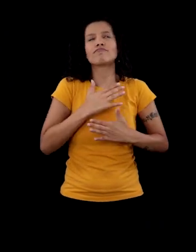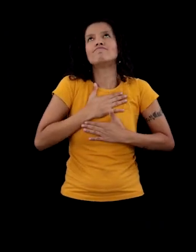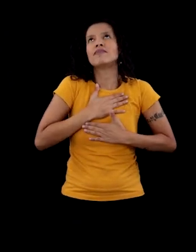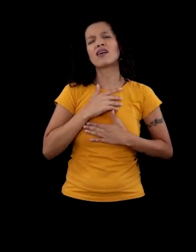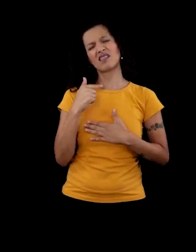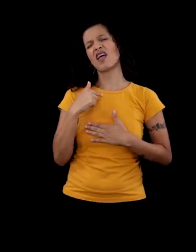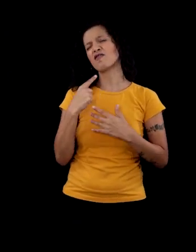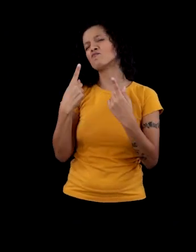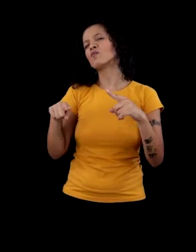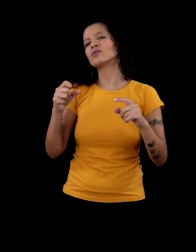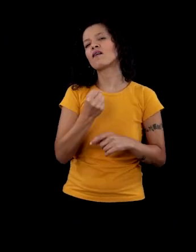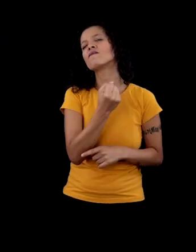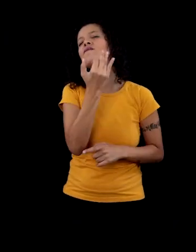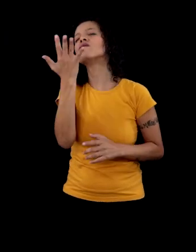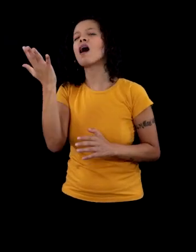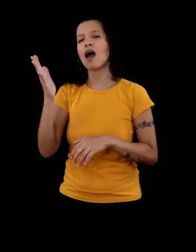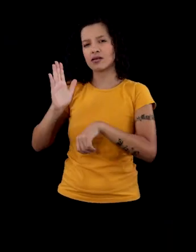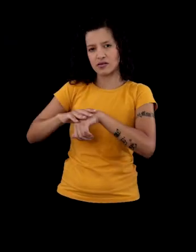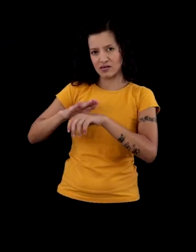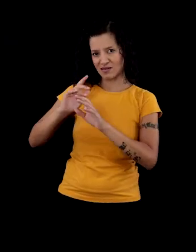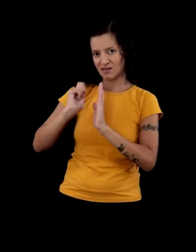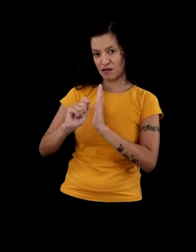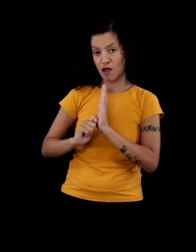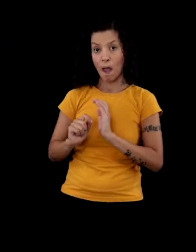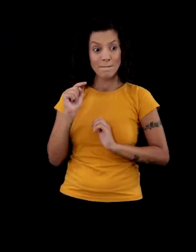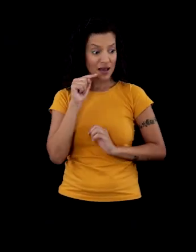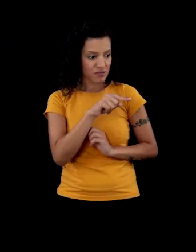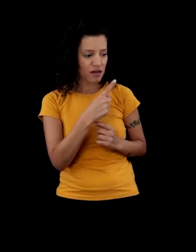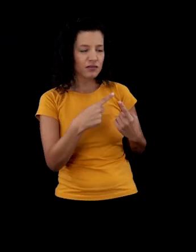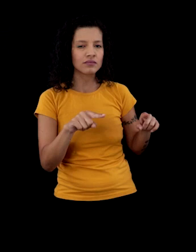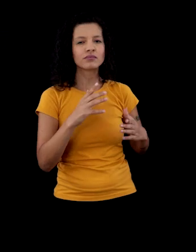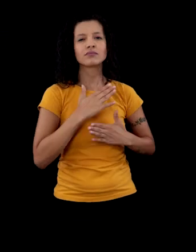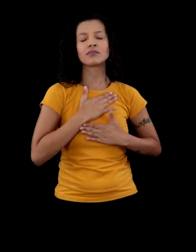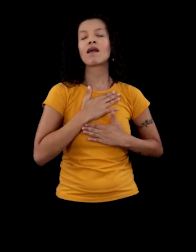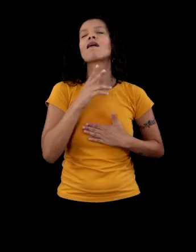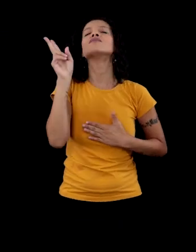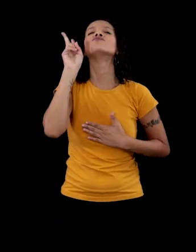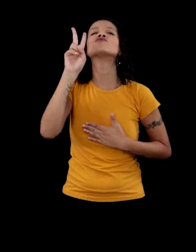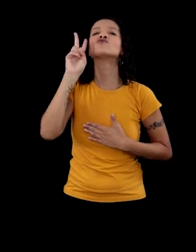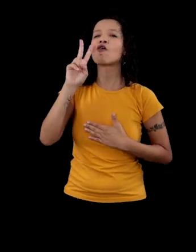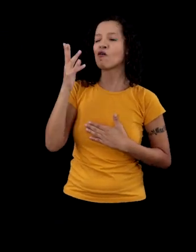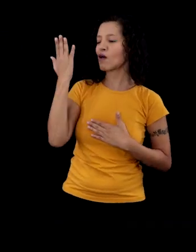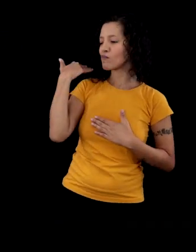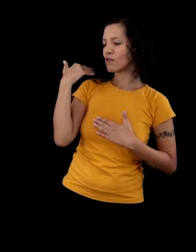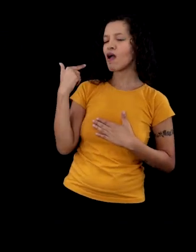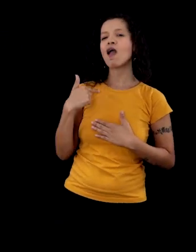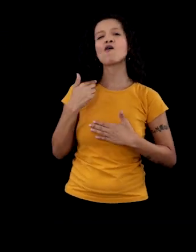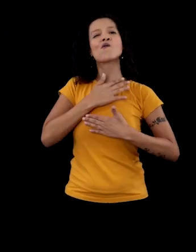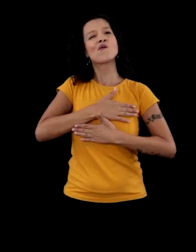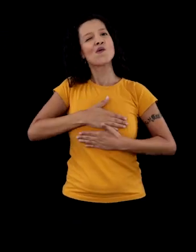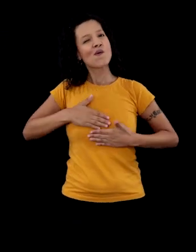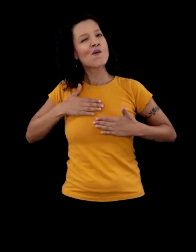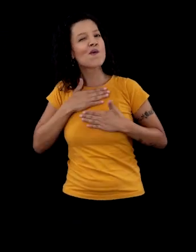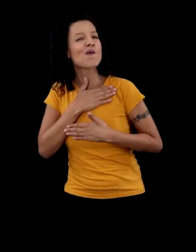tenho várias – mas é uma das músicas minhas, uma história minha e que gosto muito